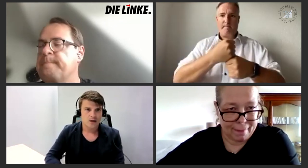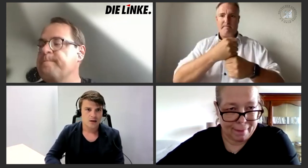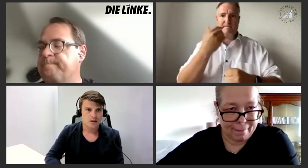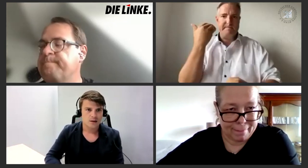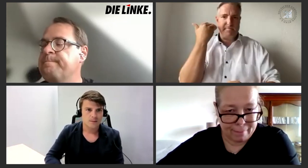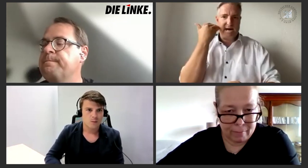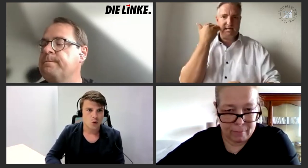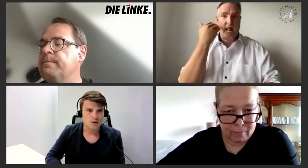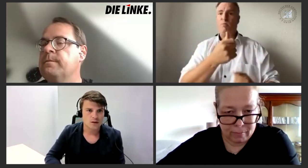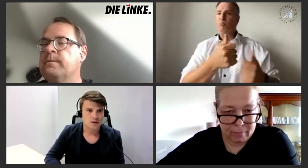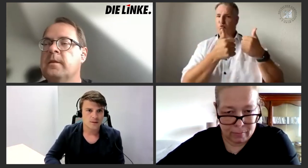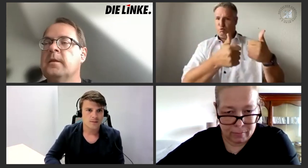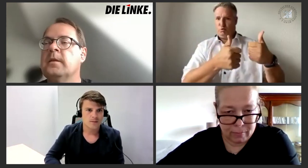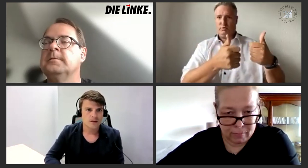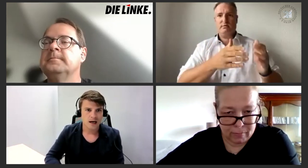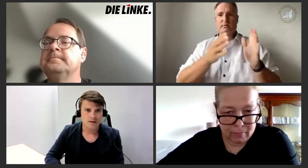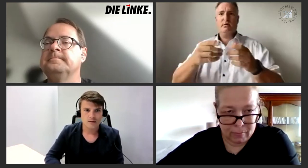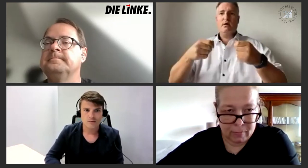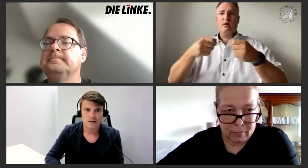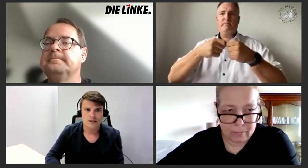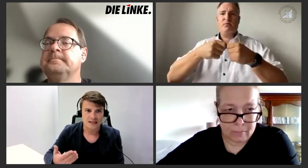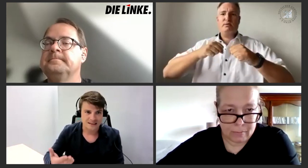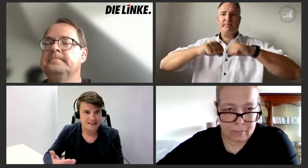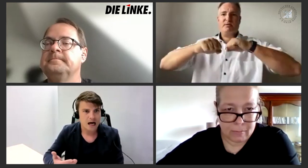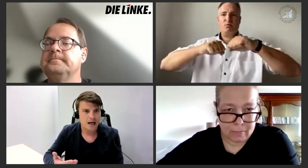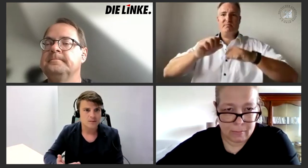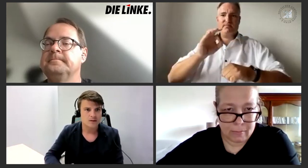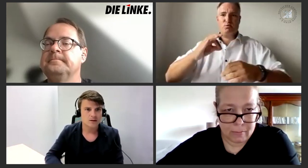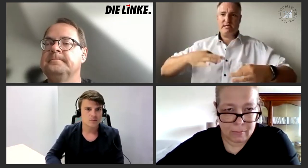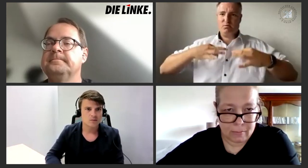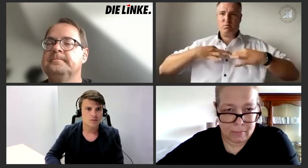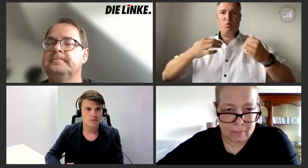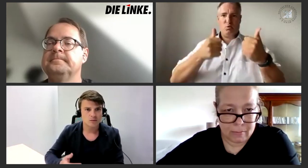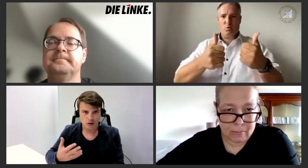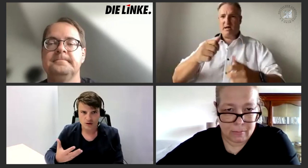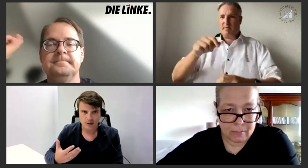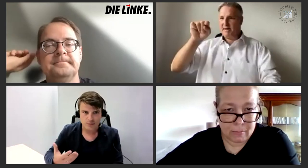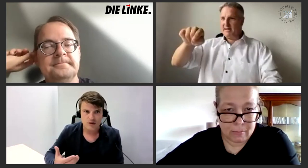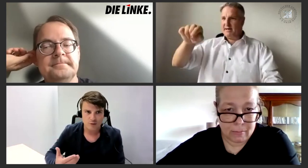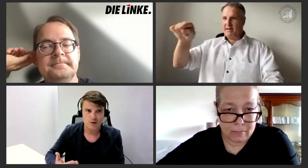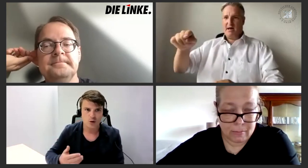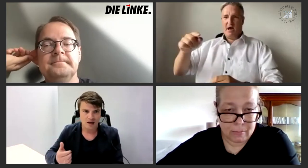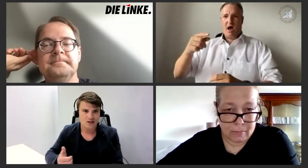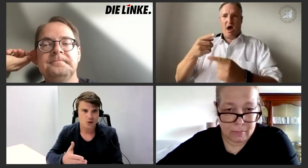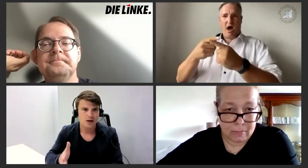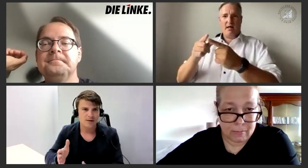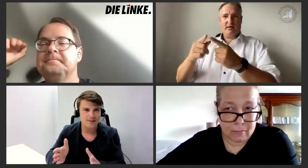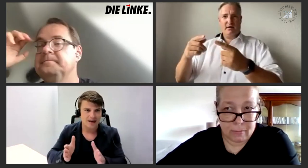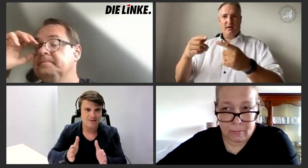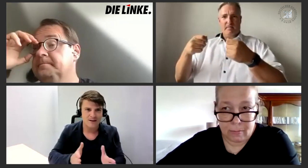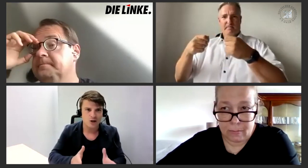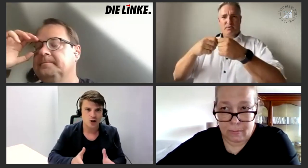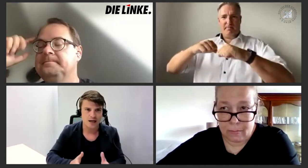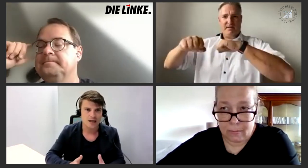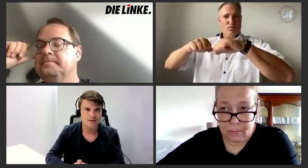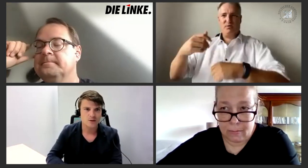Zugänge momentan. Das Kanzleramt, das gibt die informationen, alles gut, aber es